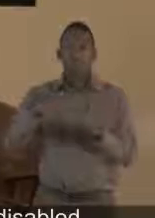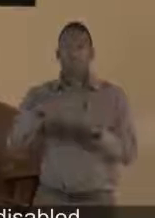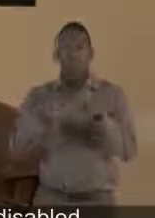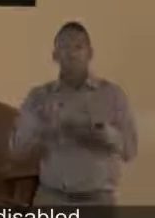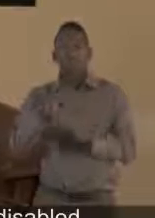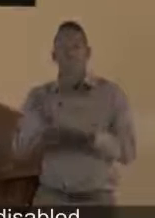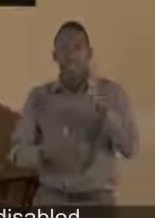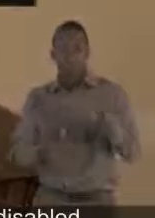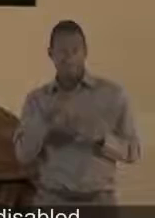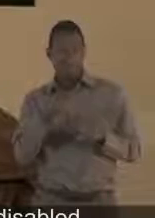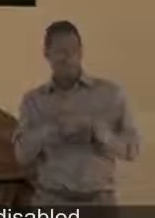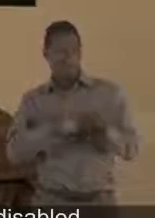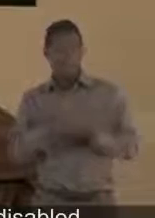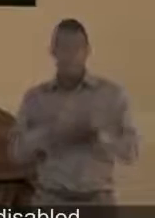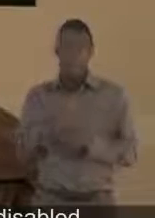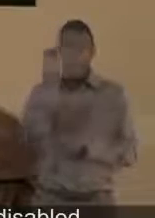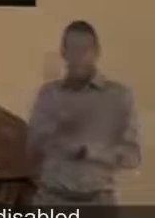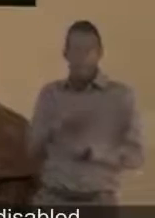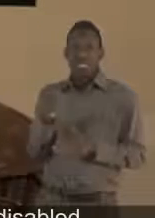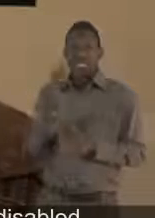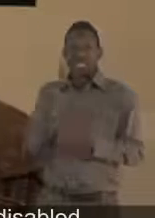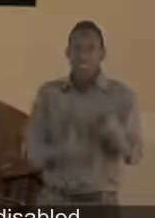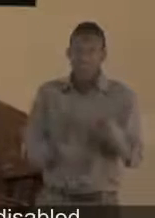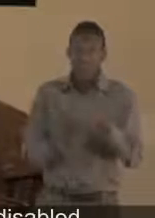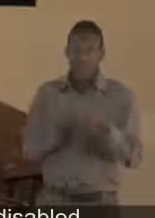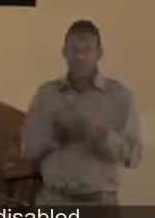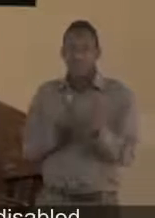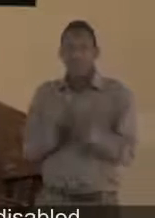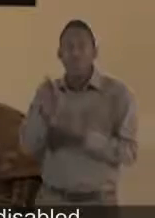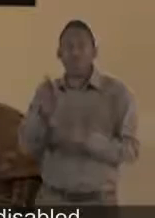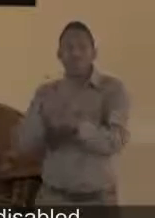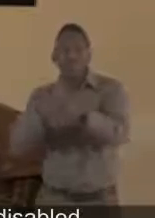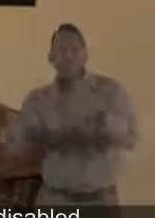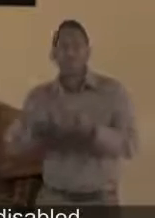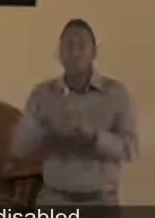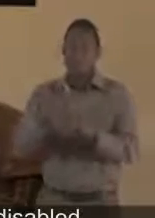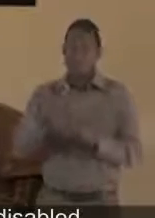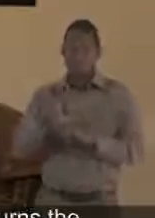ما يعيق الأشخاص من ذوي الإعاقة هو الحواجز التي يواجهونها